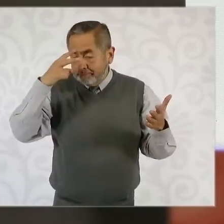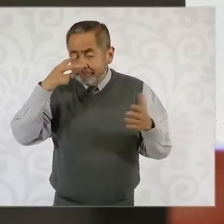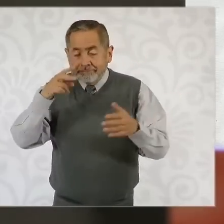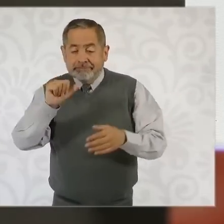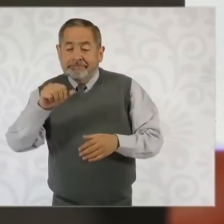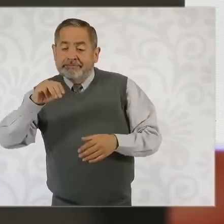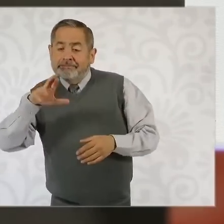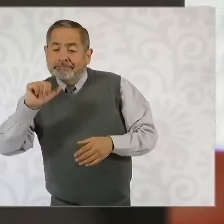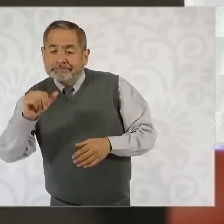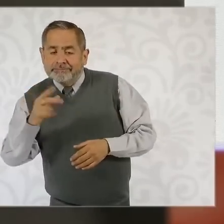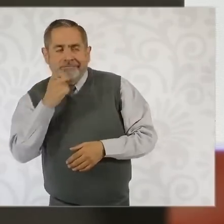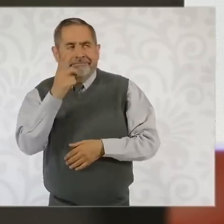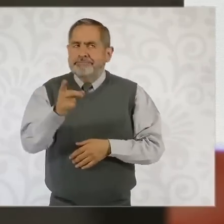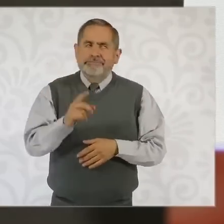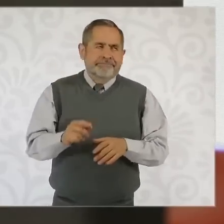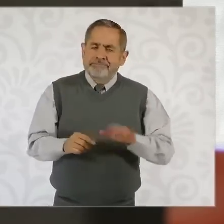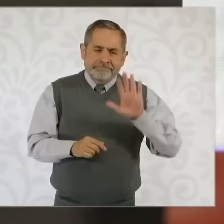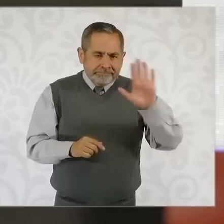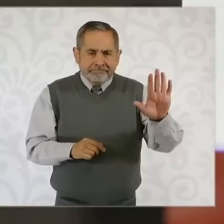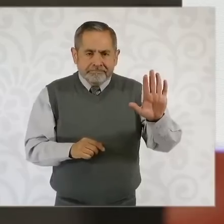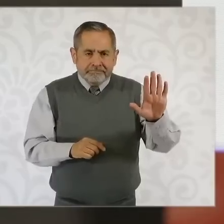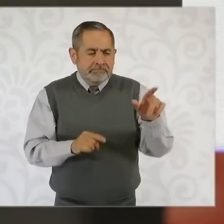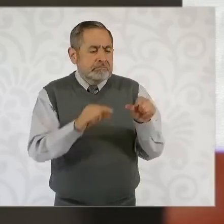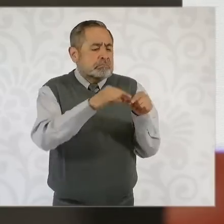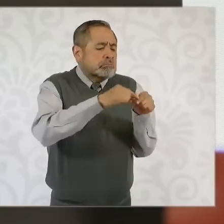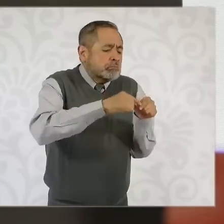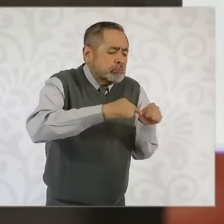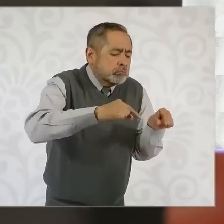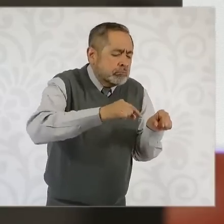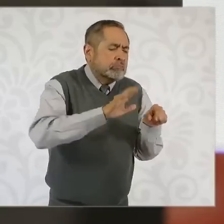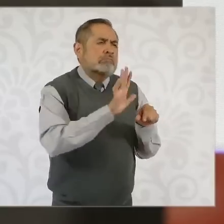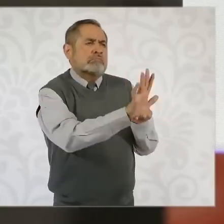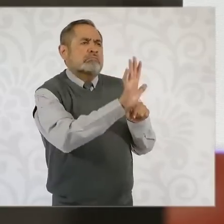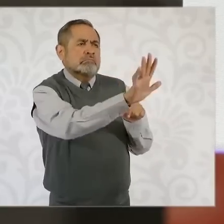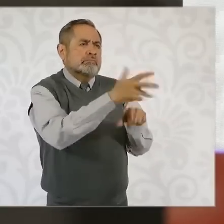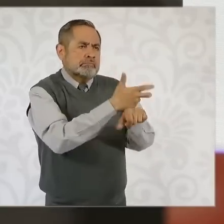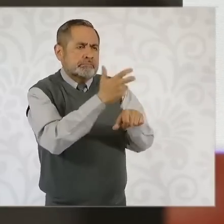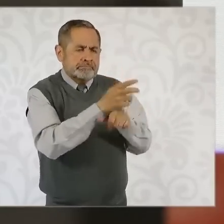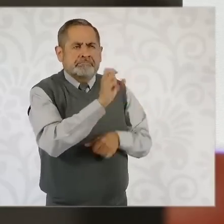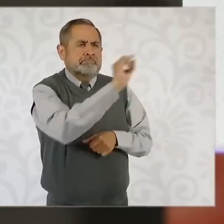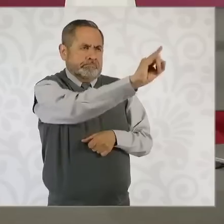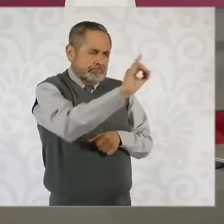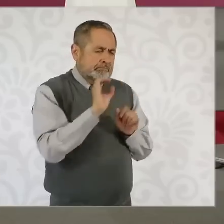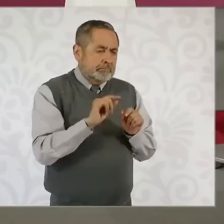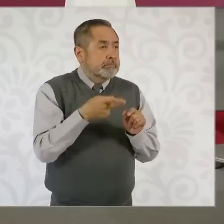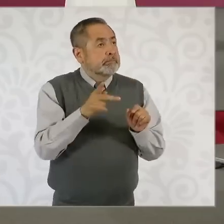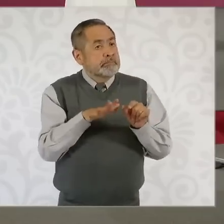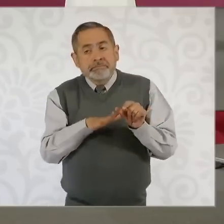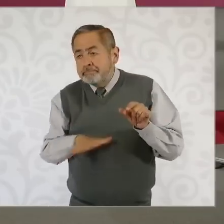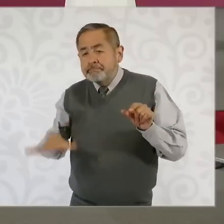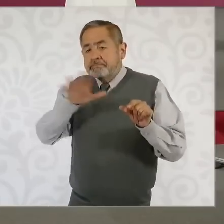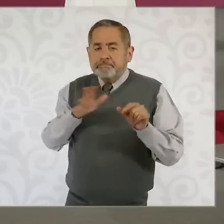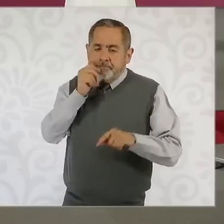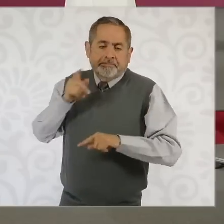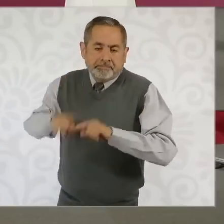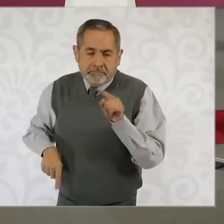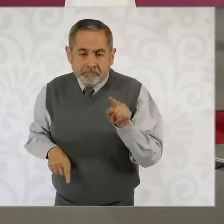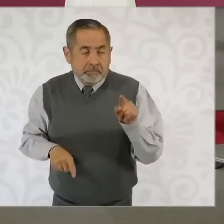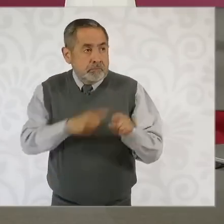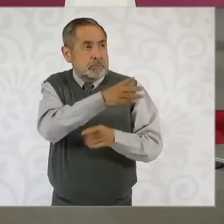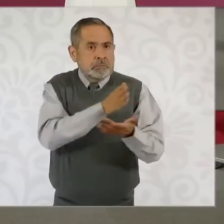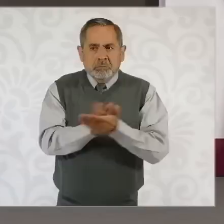exclusivamente a la zona Marina bajo jurisdicción estadounidense excederse de dicha zona extralimita